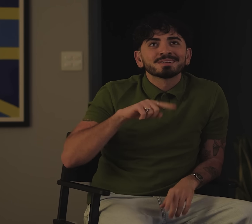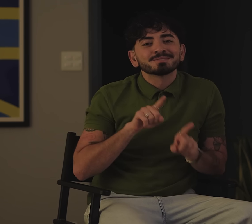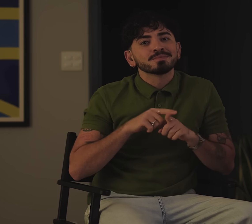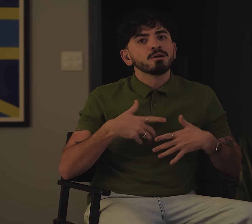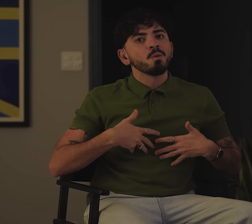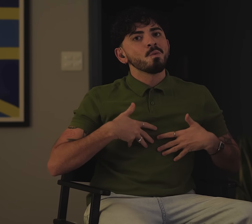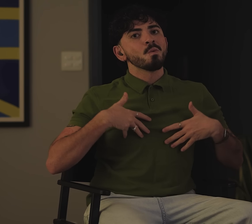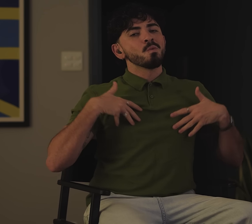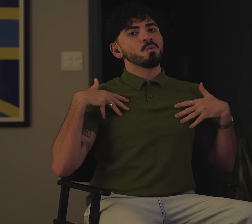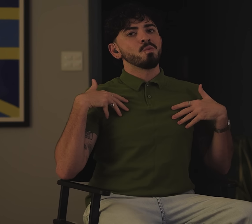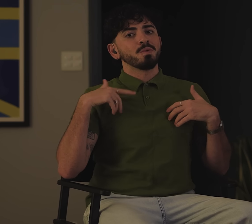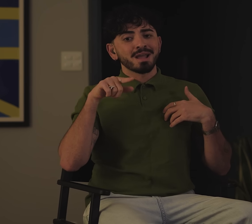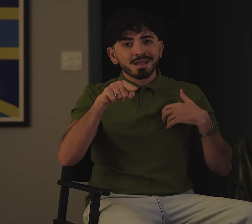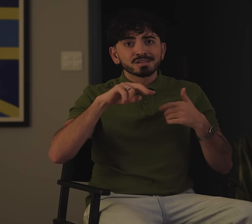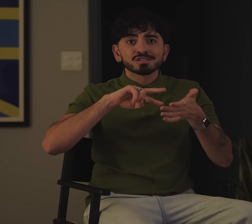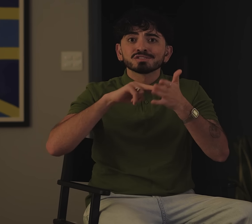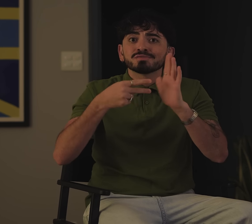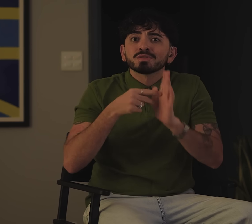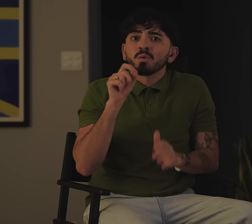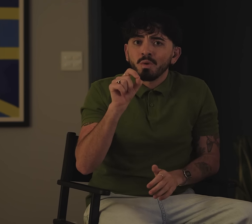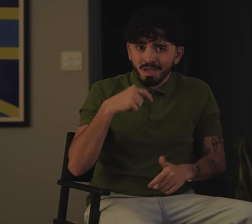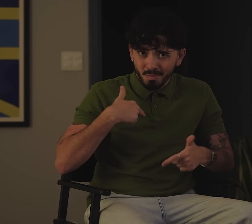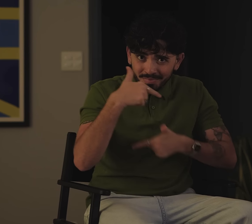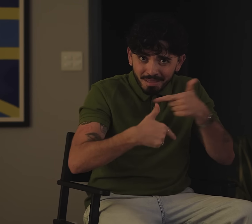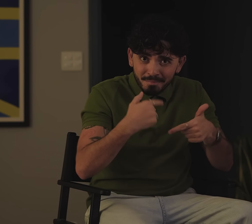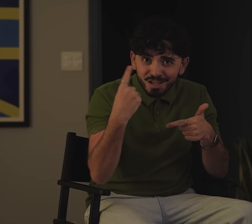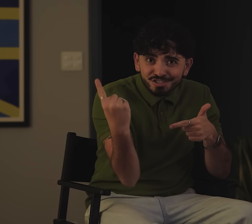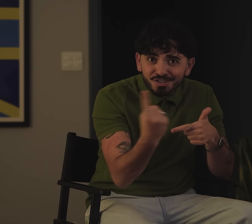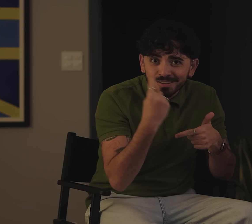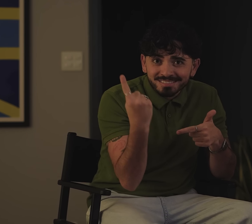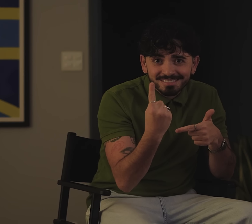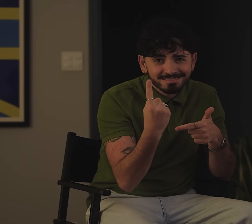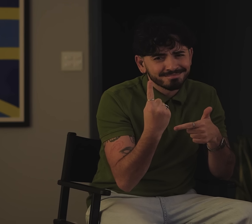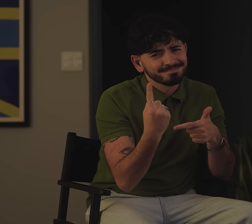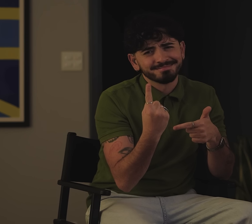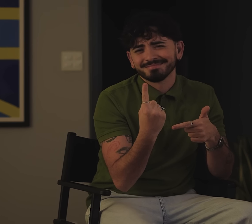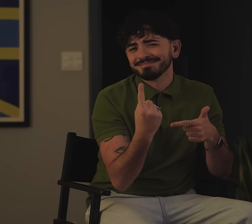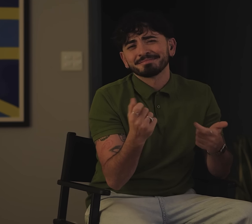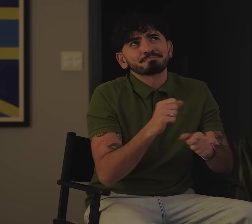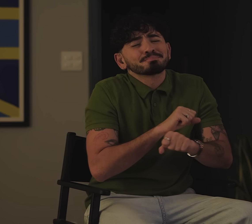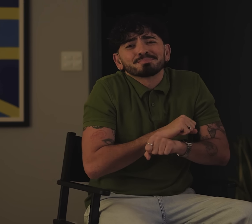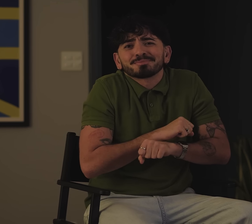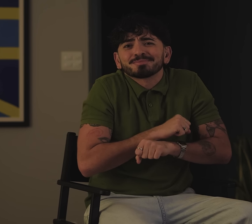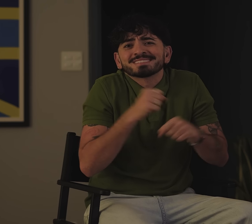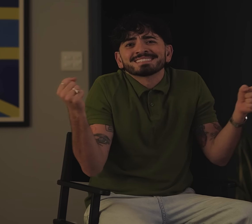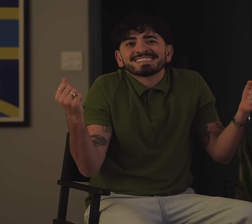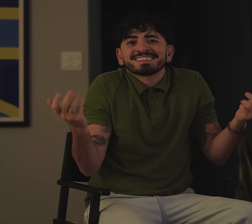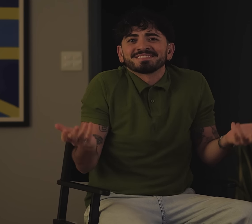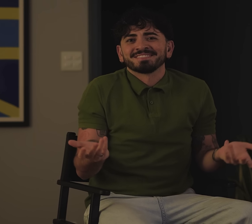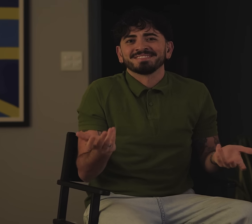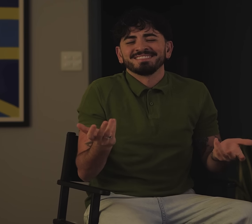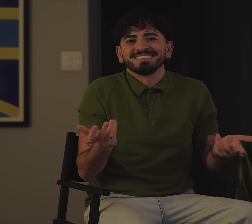Sentimos muito orgulho disso! Isso significa que nada disso teria sido possível sozinho. É impossível!